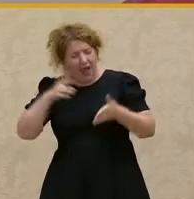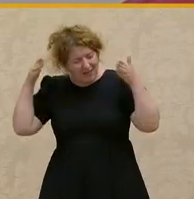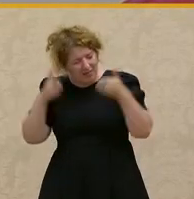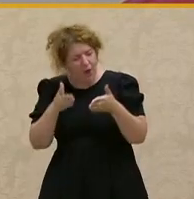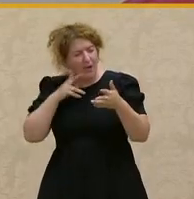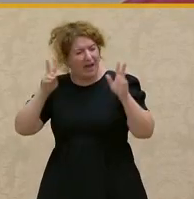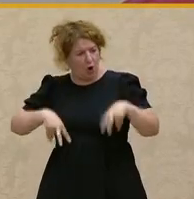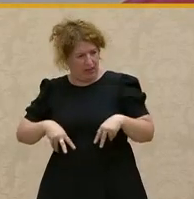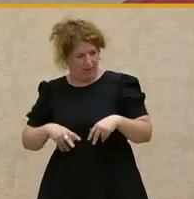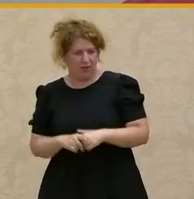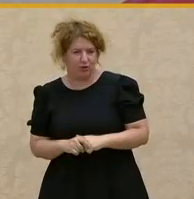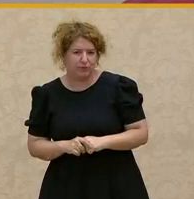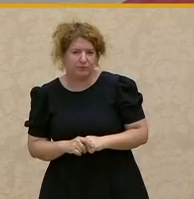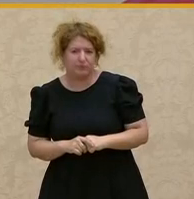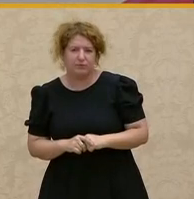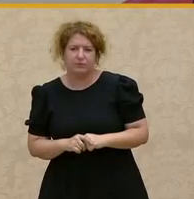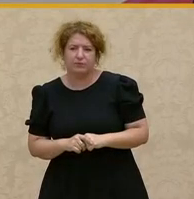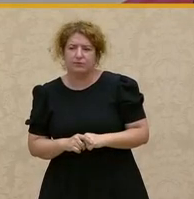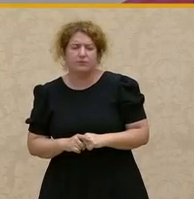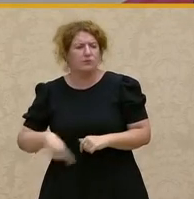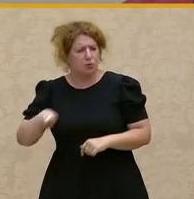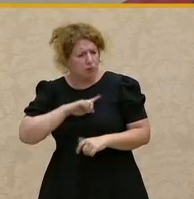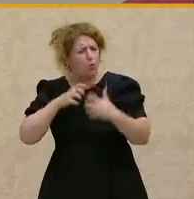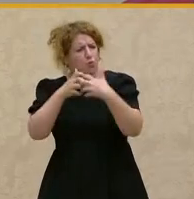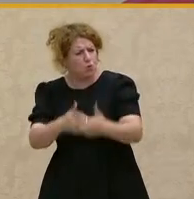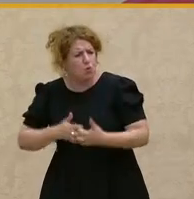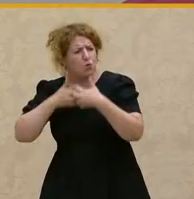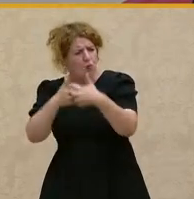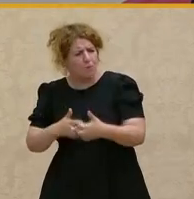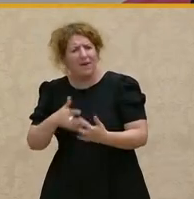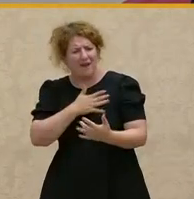que merecen. Debemos continuar luchando para que se realice un censo exhaustivo;